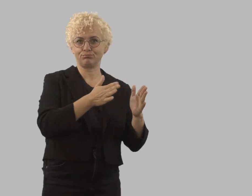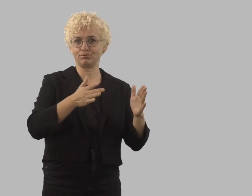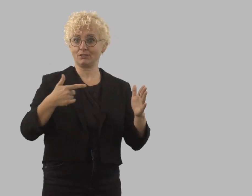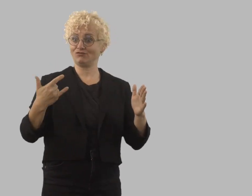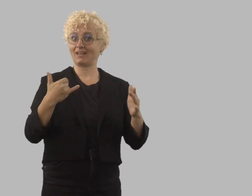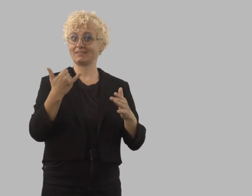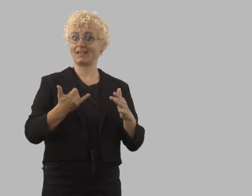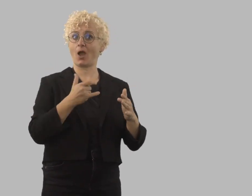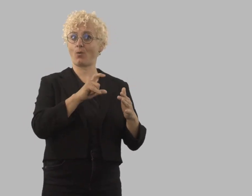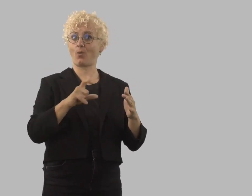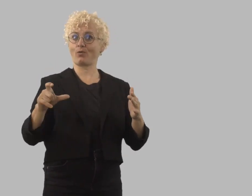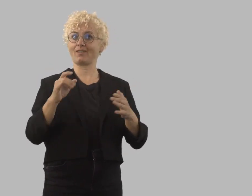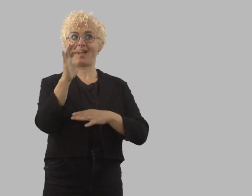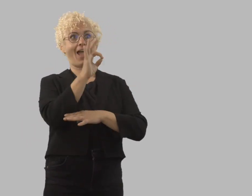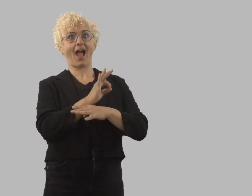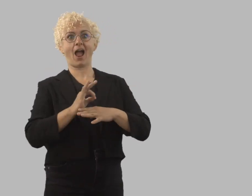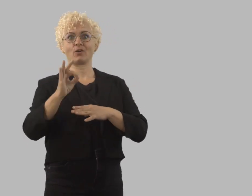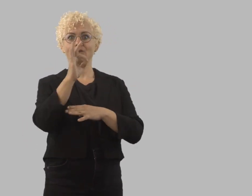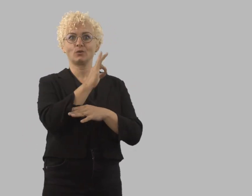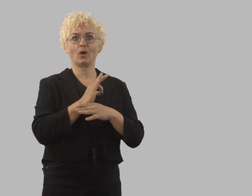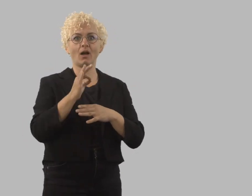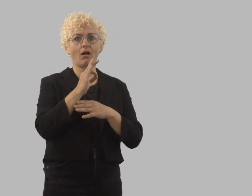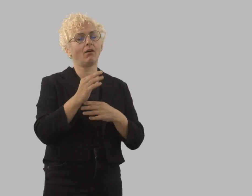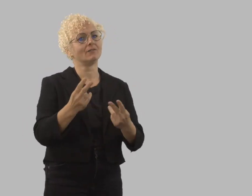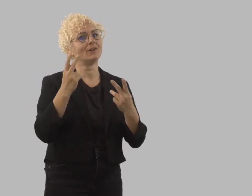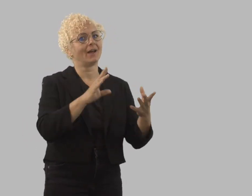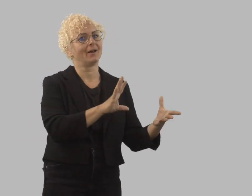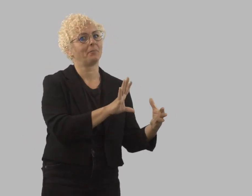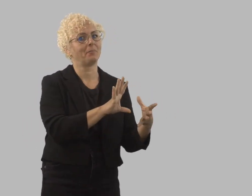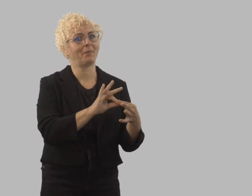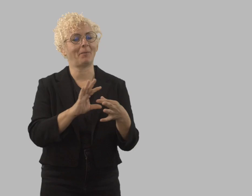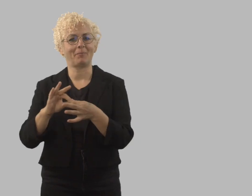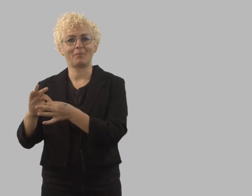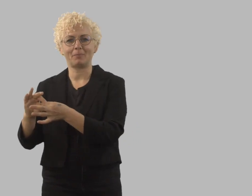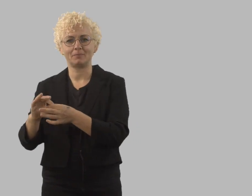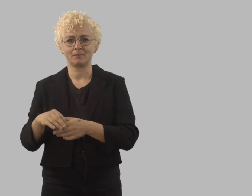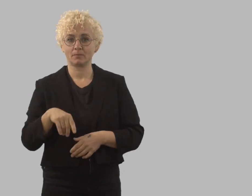im 20. Jahrhundert von so großer Bedeutung wird.